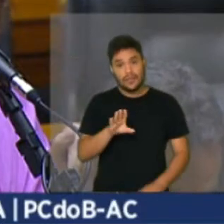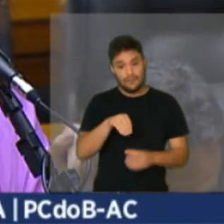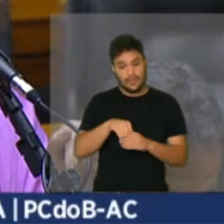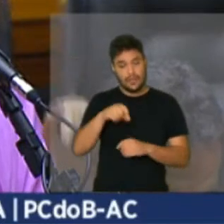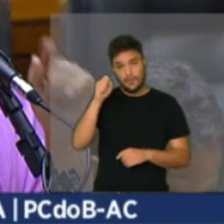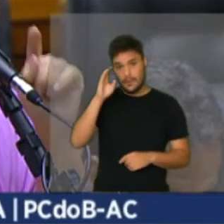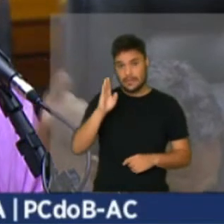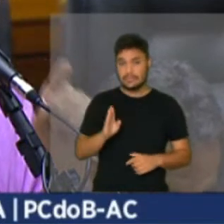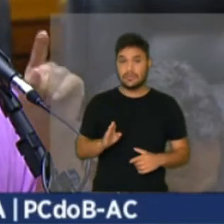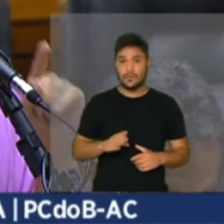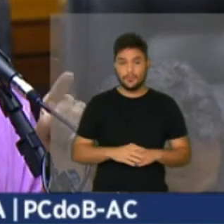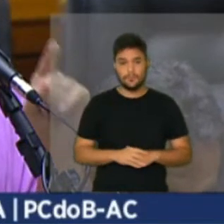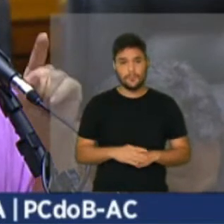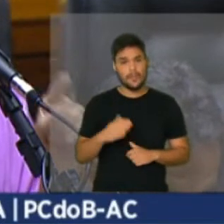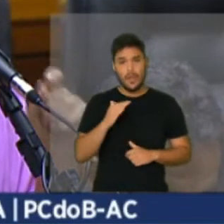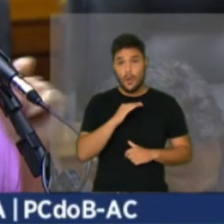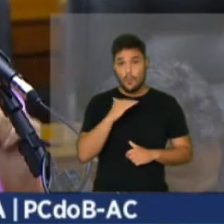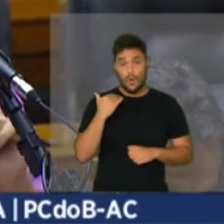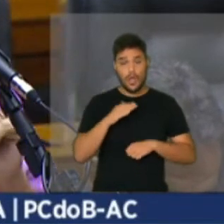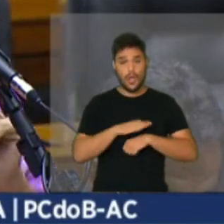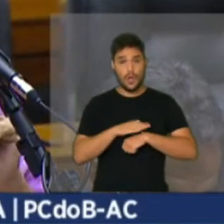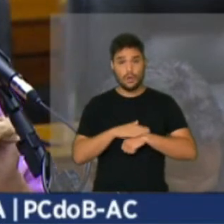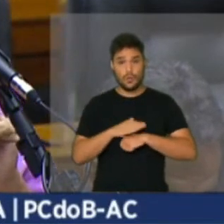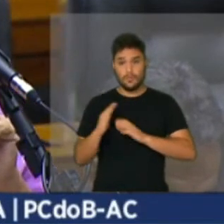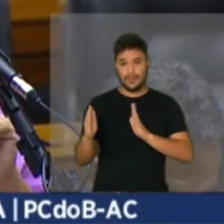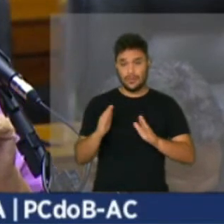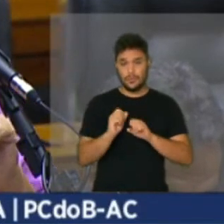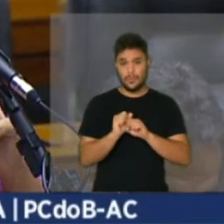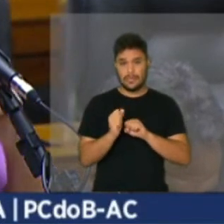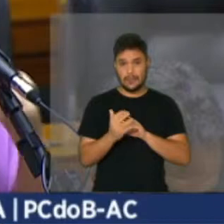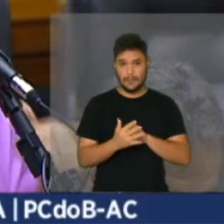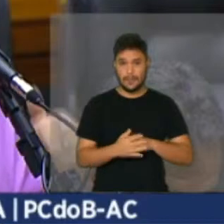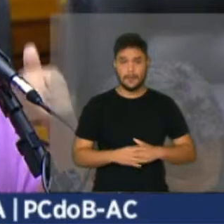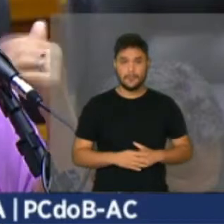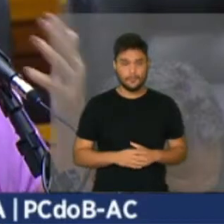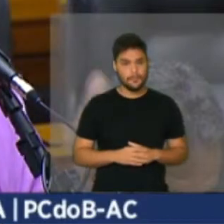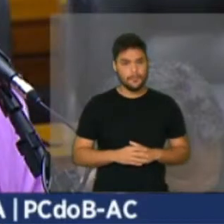NO BRASIL. MORRERAM DURANTE O PROCESSO DE PANDEMIA. ENTÃO HOUVE UMA COMOÇÃO E UMA